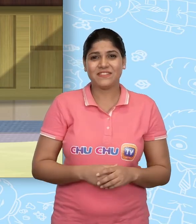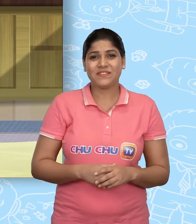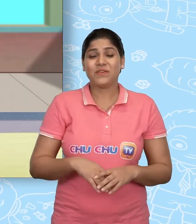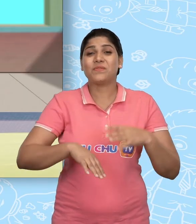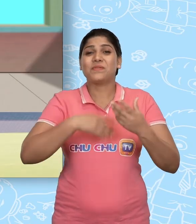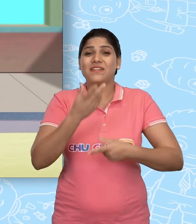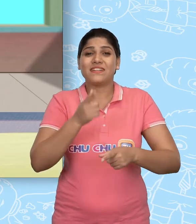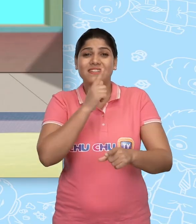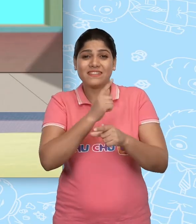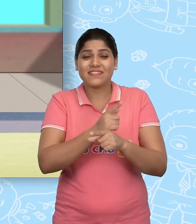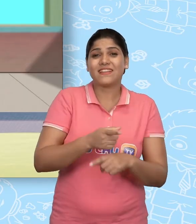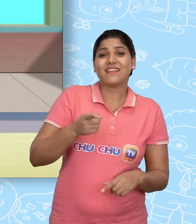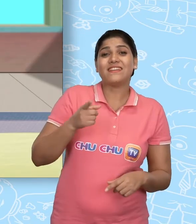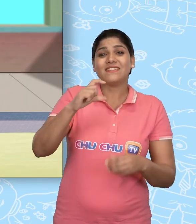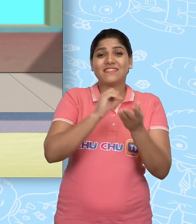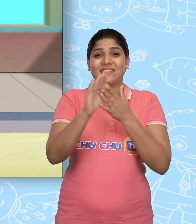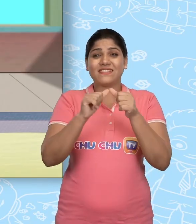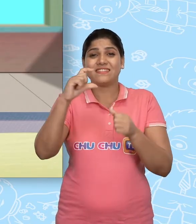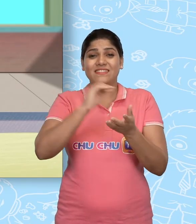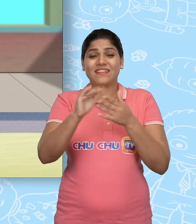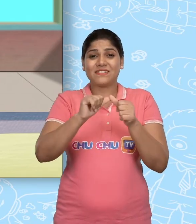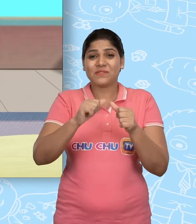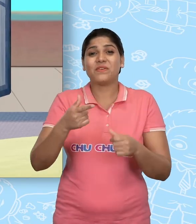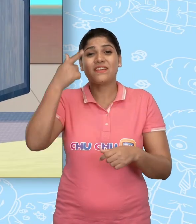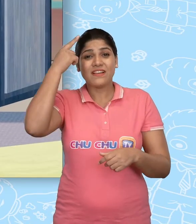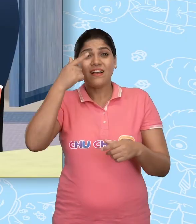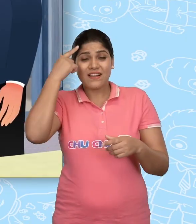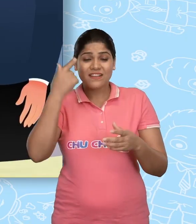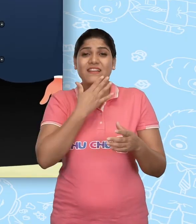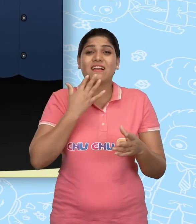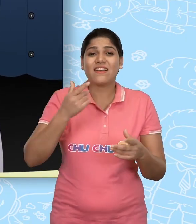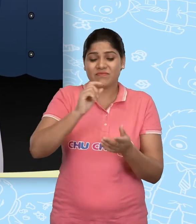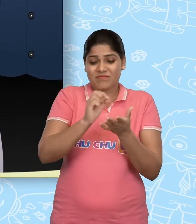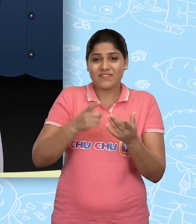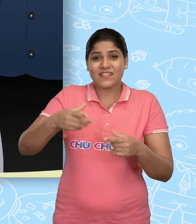और फिर Miss Dorothy ने ChaCha को एक colored pencils का डिब्बा दिया